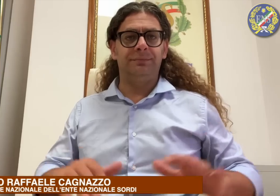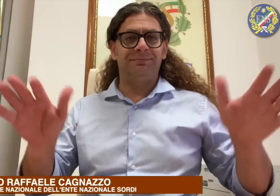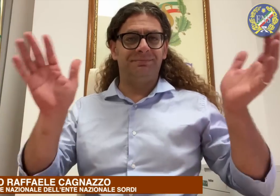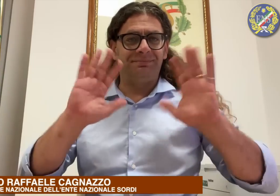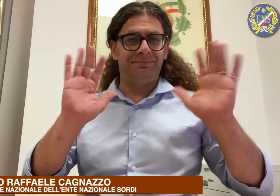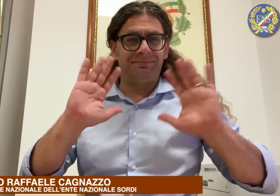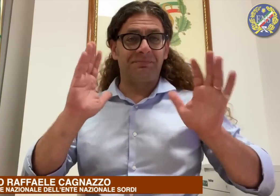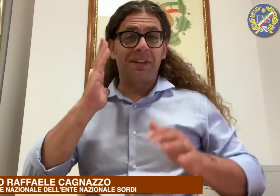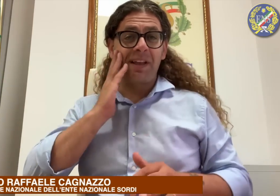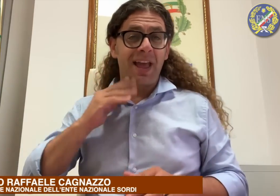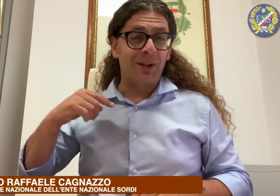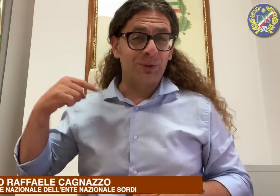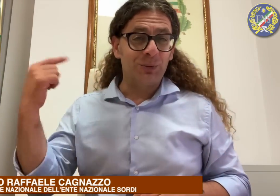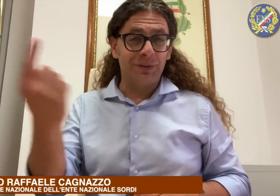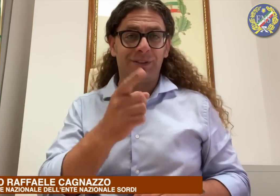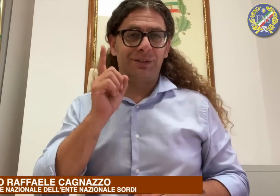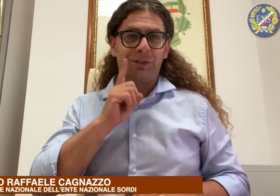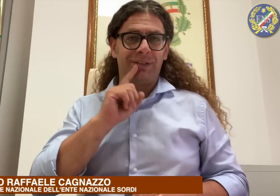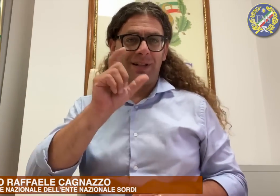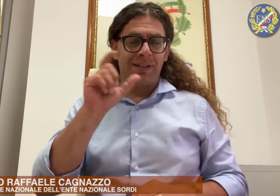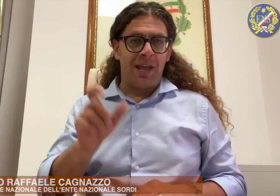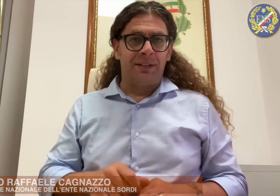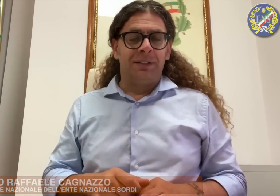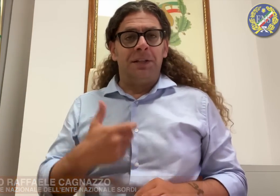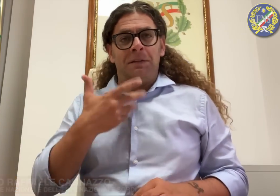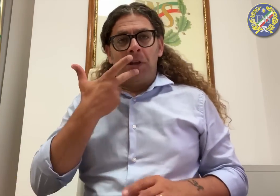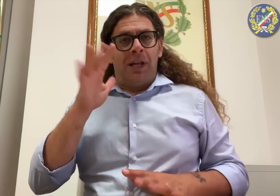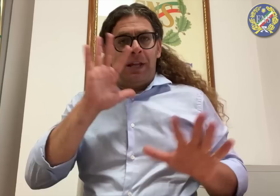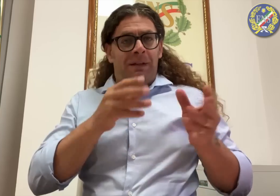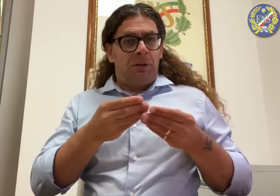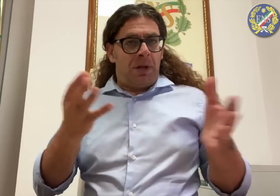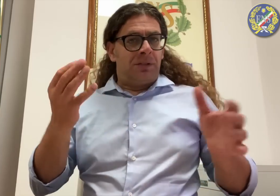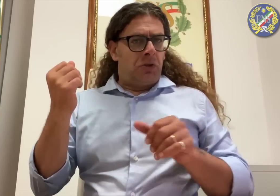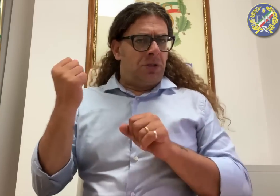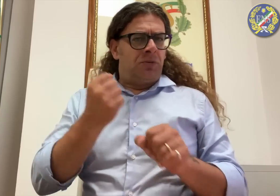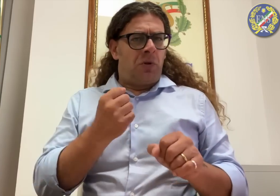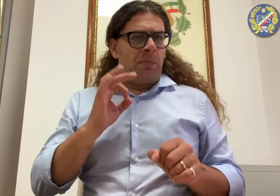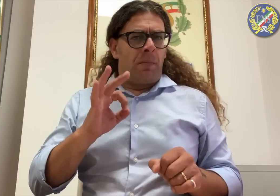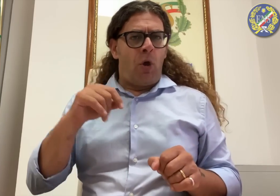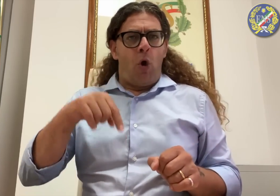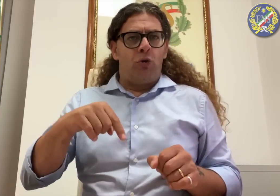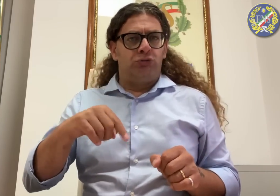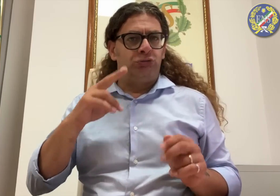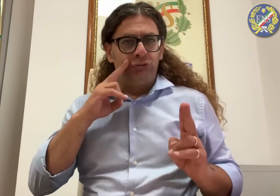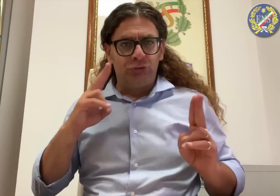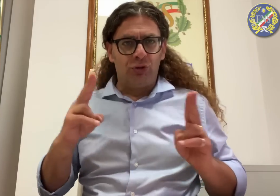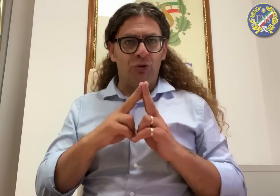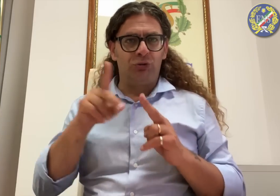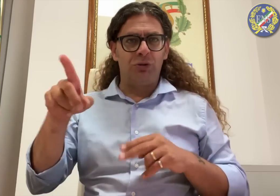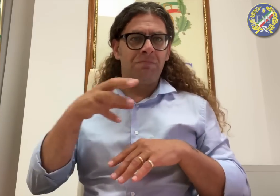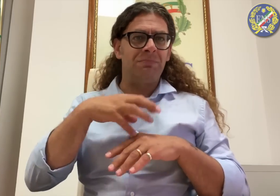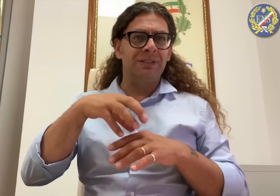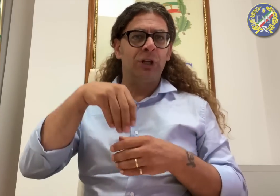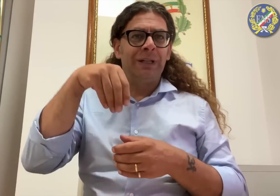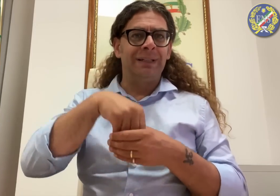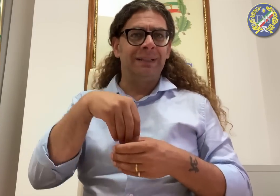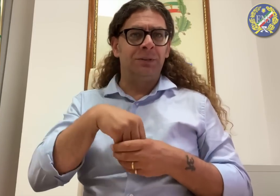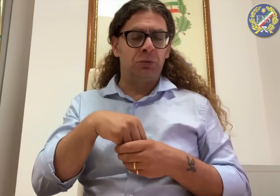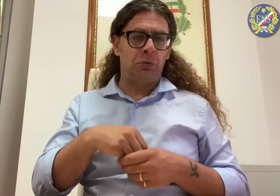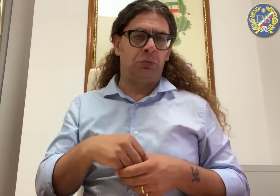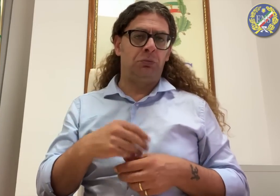Cari tutti sordi italiani, desidero darvi una serie di informazioni istituzionali. Proprio oggi (05 luglio) si è tenuto un incontro con il Ministro degli Interni